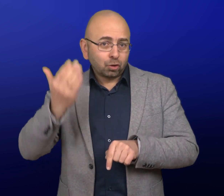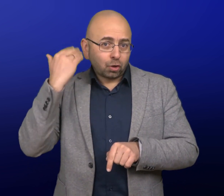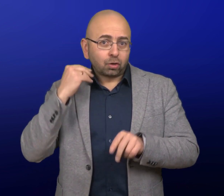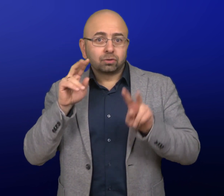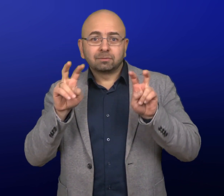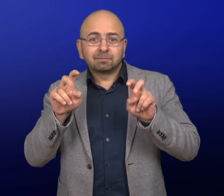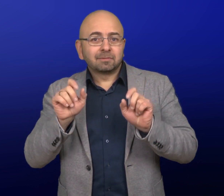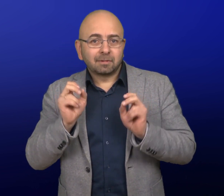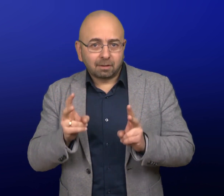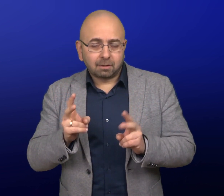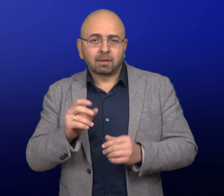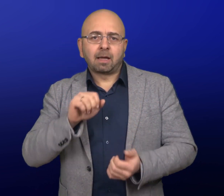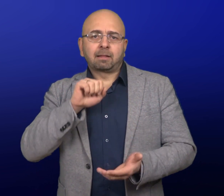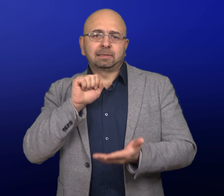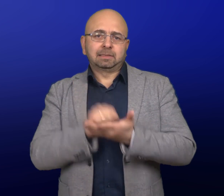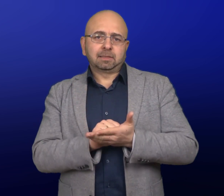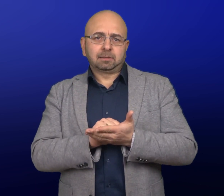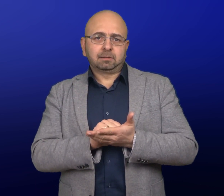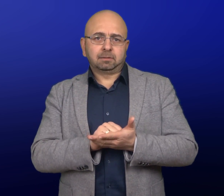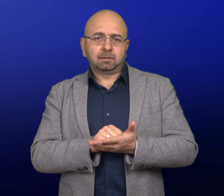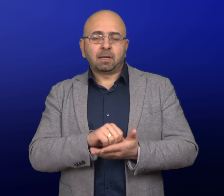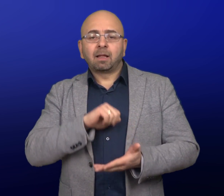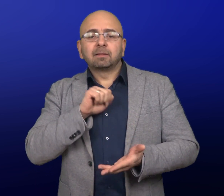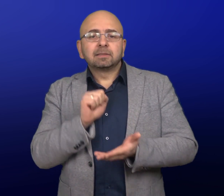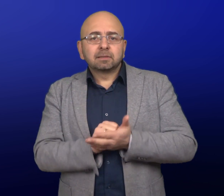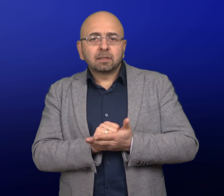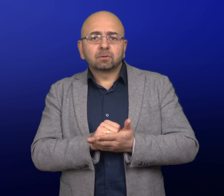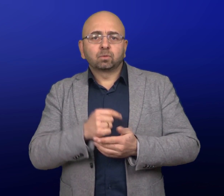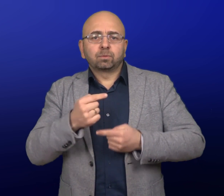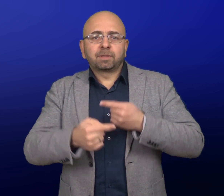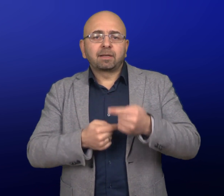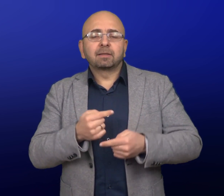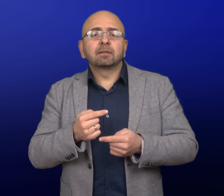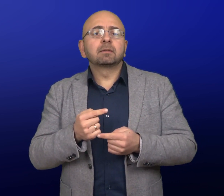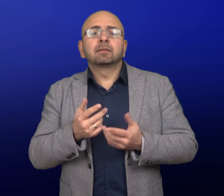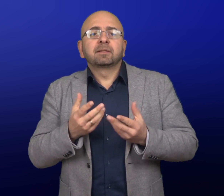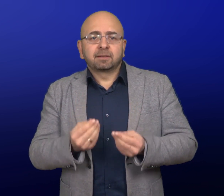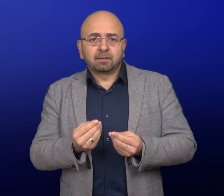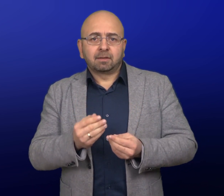Раньше что было? Аттестация. Где ее проходили?